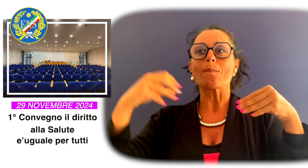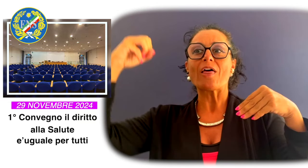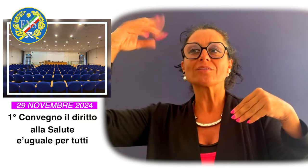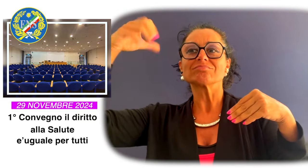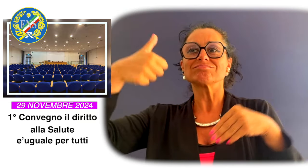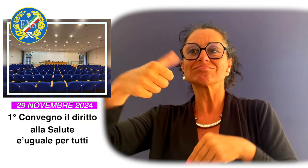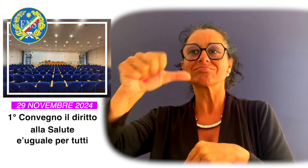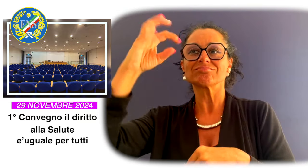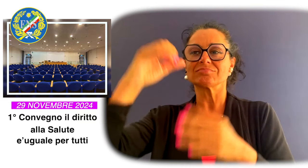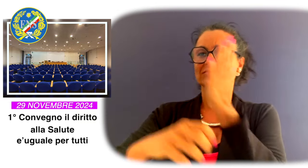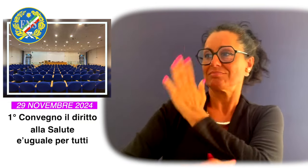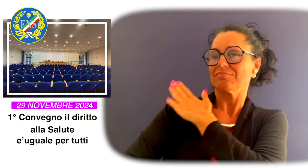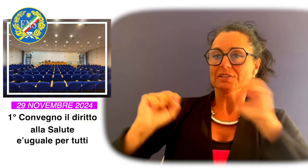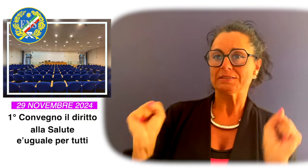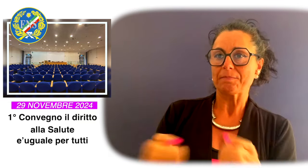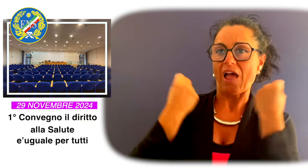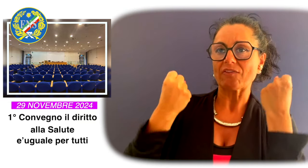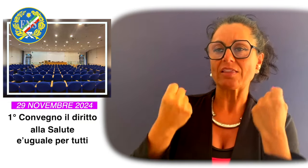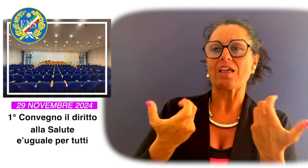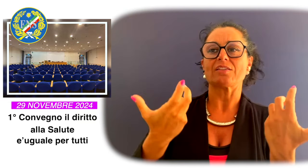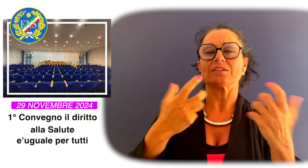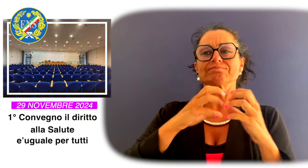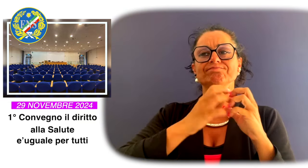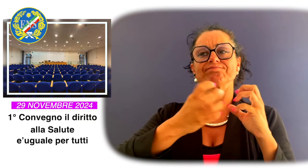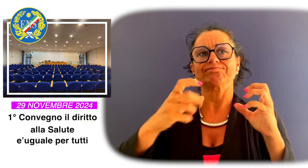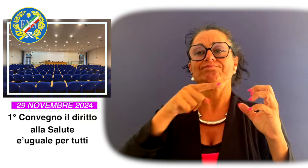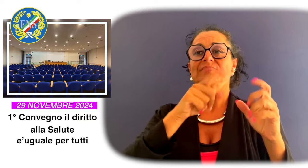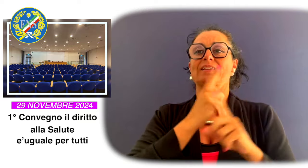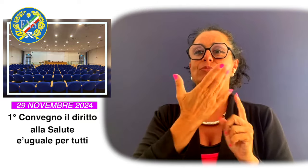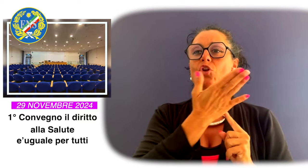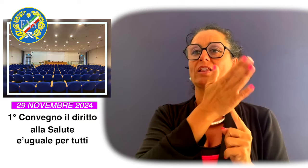non sono previsti sistemi luminosi di chiamata e questo spesso genera timore nelle persone sorde anziane che il personale sanitario è costretto a